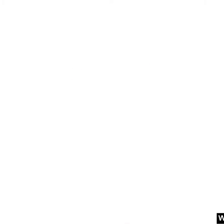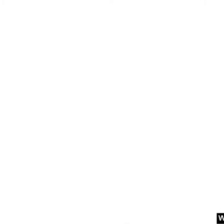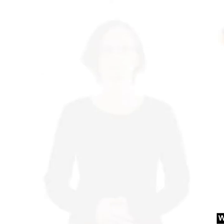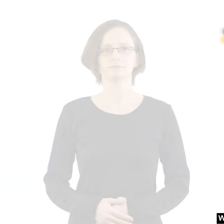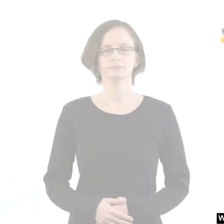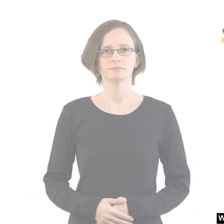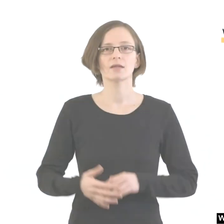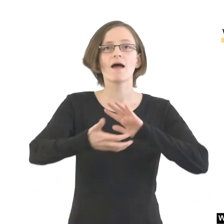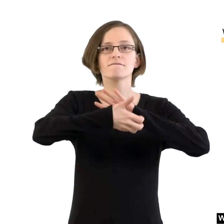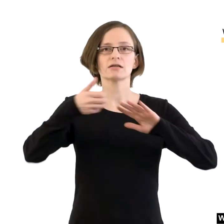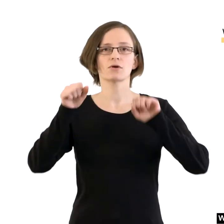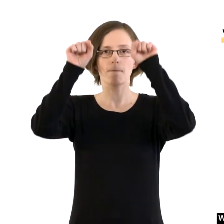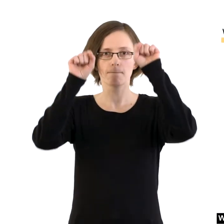Wyciąg bankowy